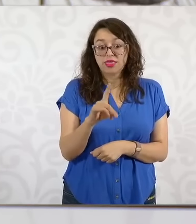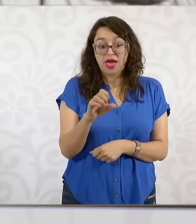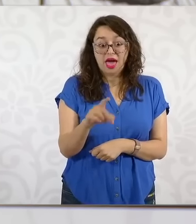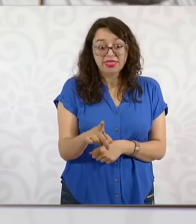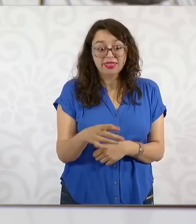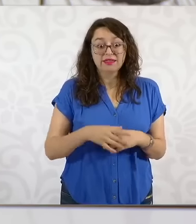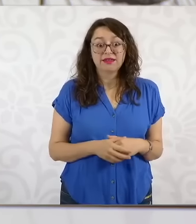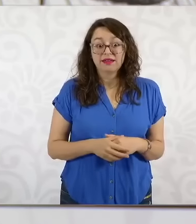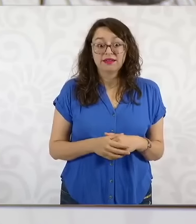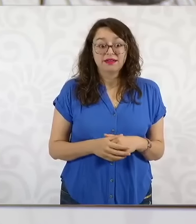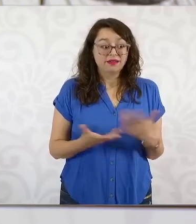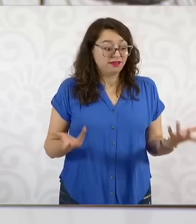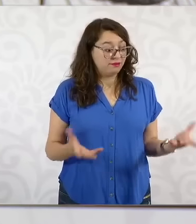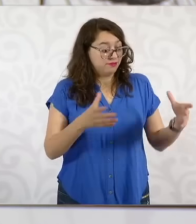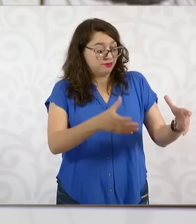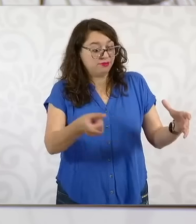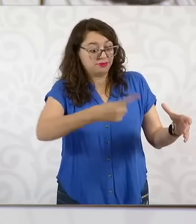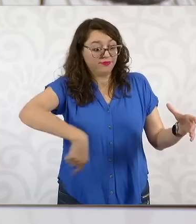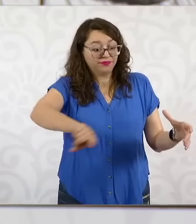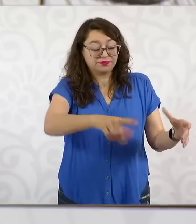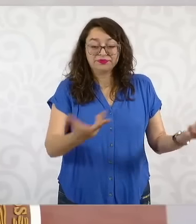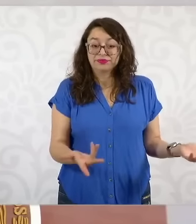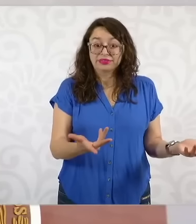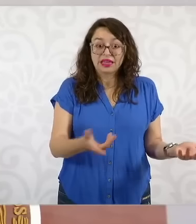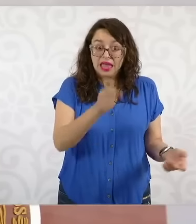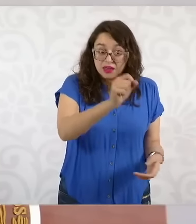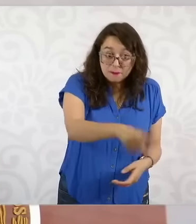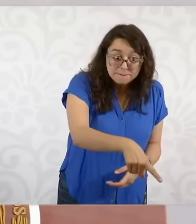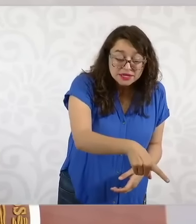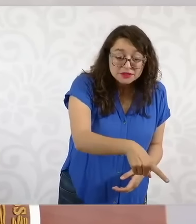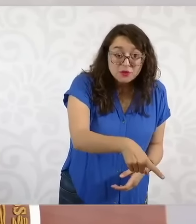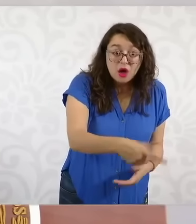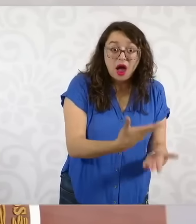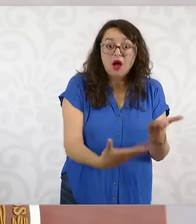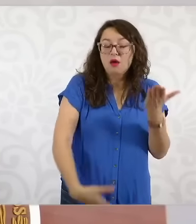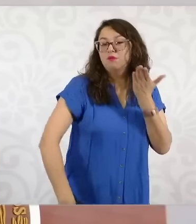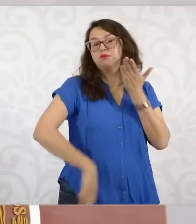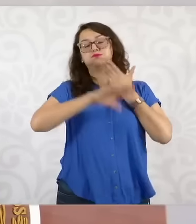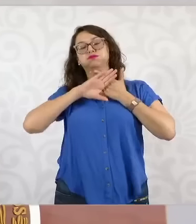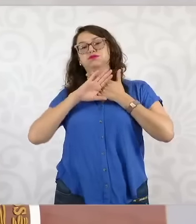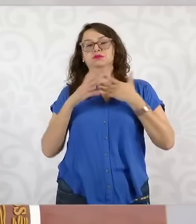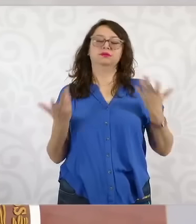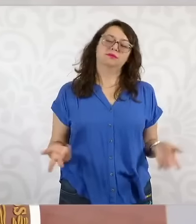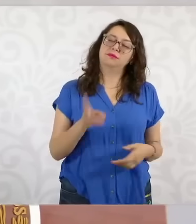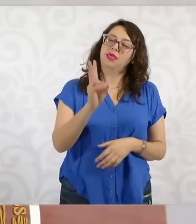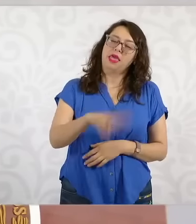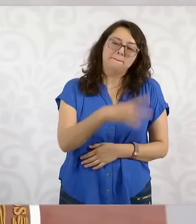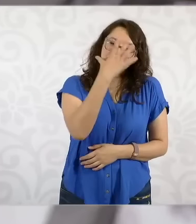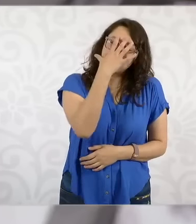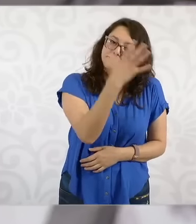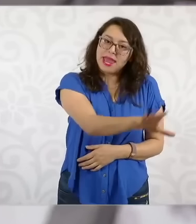bueno, ayer saca Calderón de veras es de pena ajena una publicación en sus redes sociales.